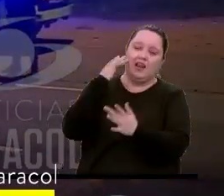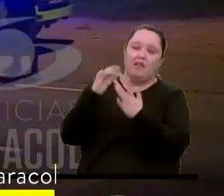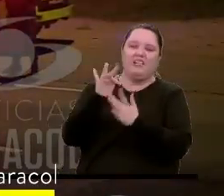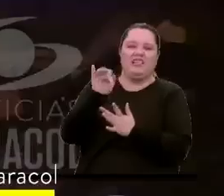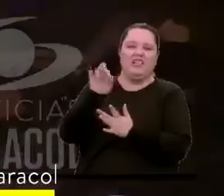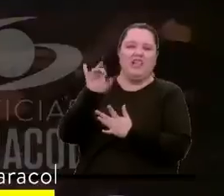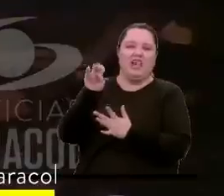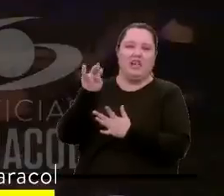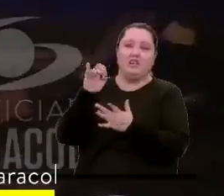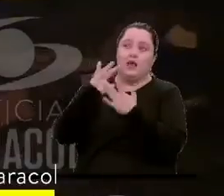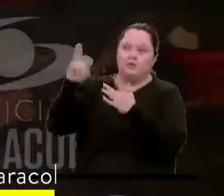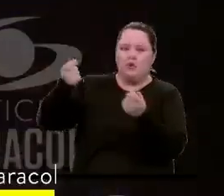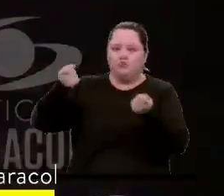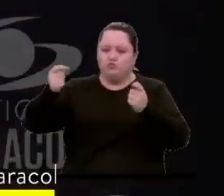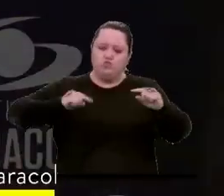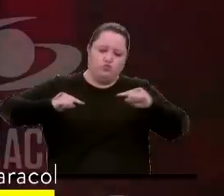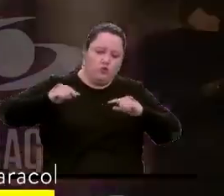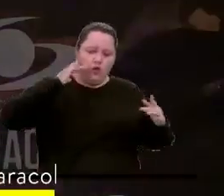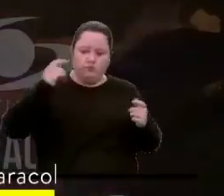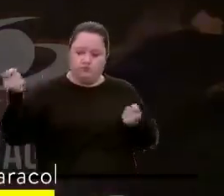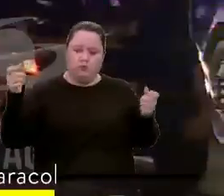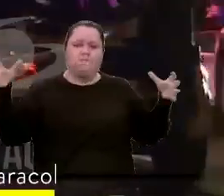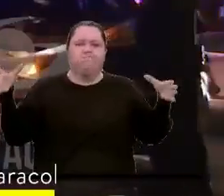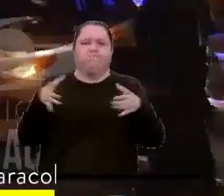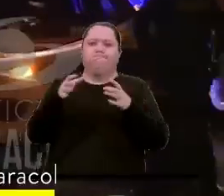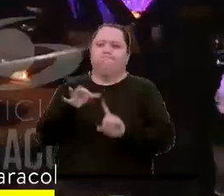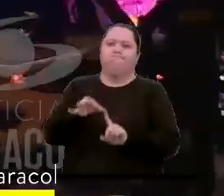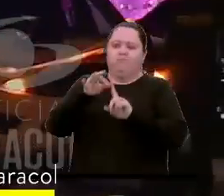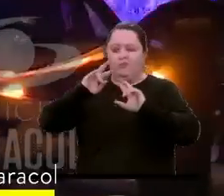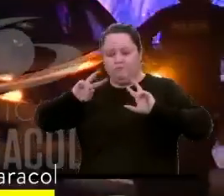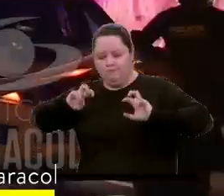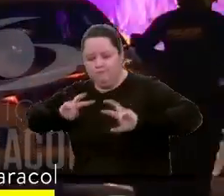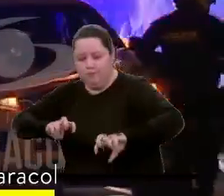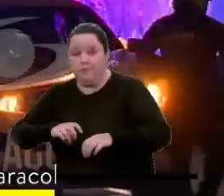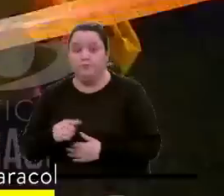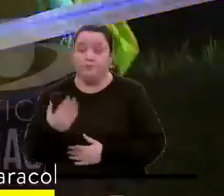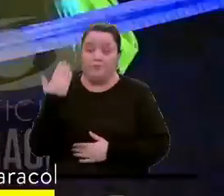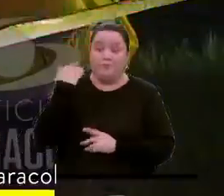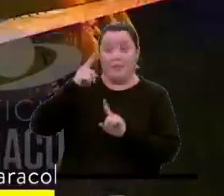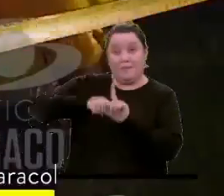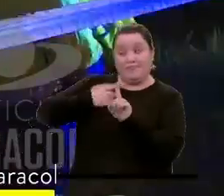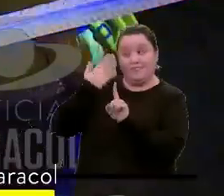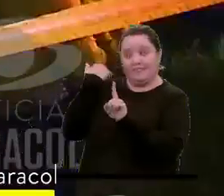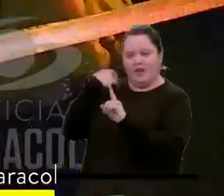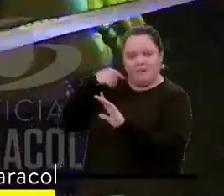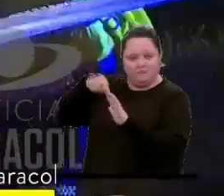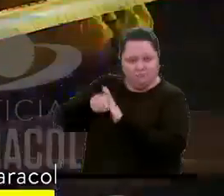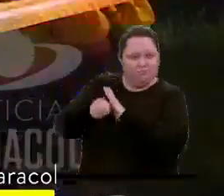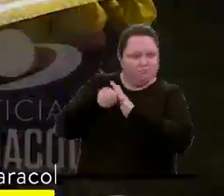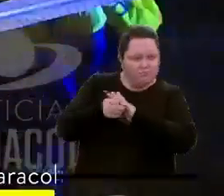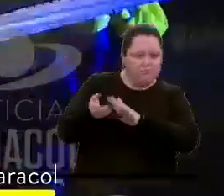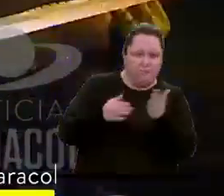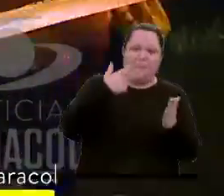destacado un grupo especial unto con medicina legal, directamente con el director de medicina legal y con el fiscal itinerante